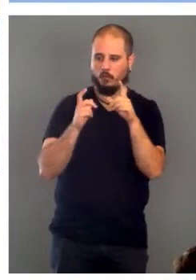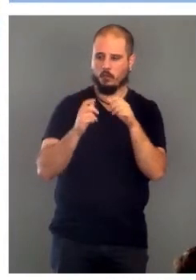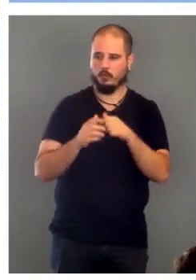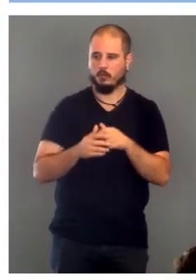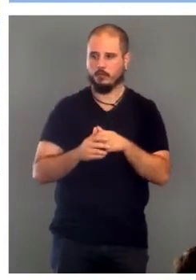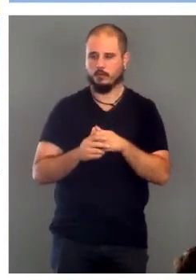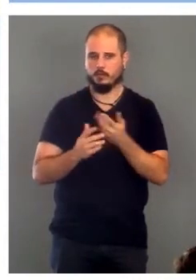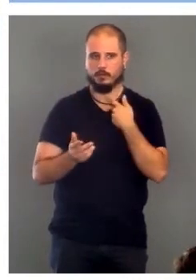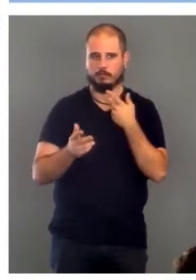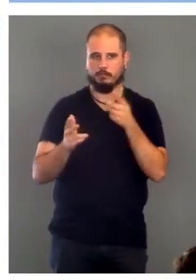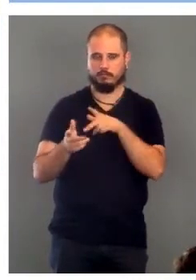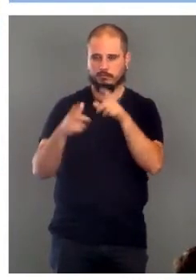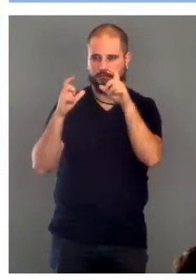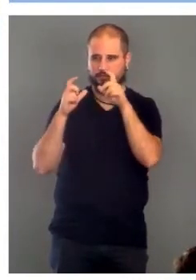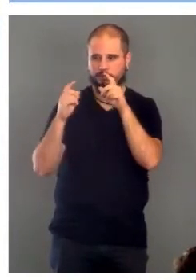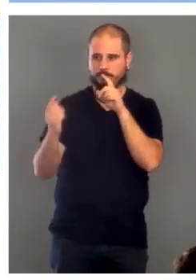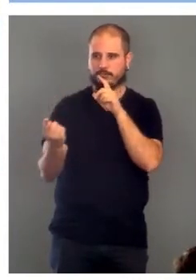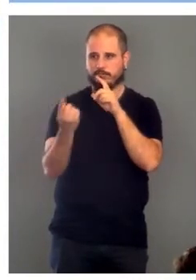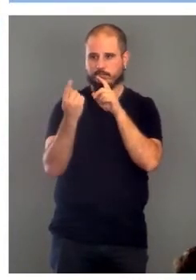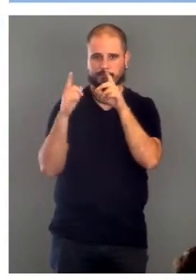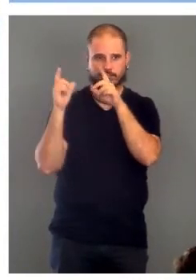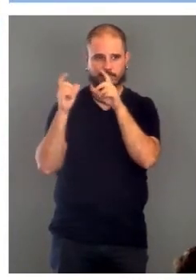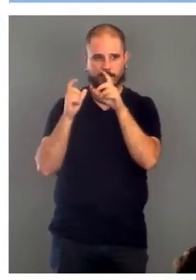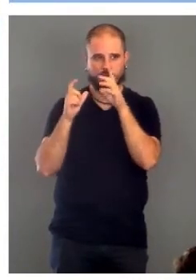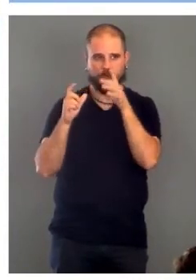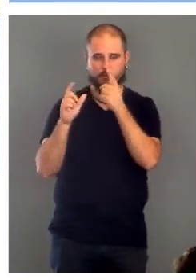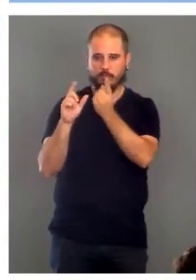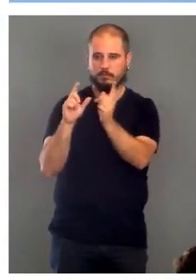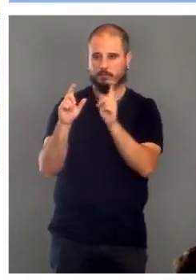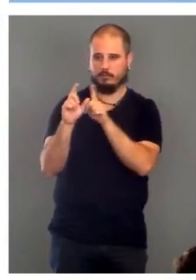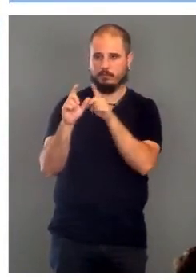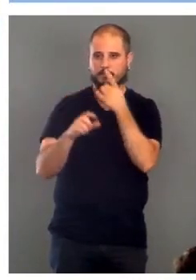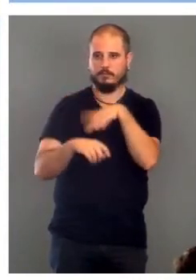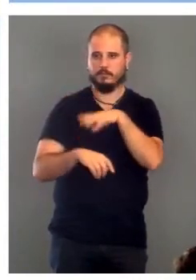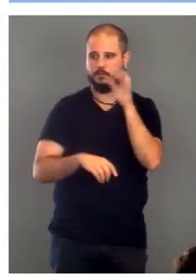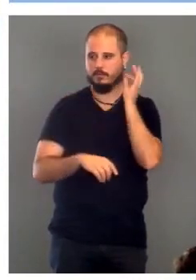Frente A su cámara porque Detrás de la cámara Se encuentra ella ella es Silvia Catalán